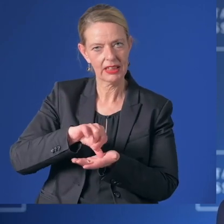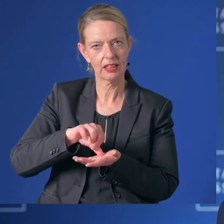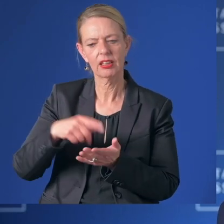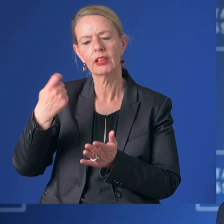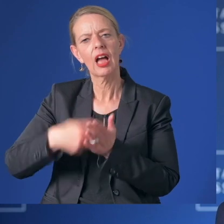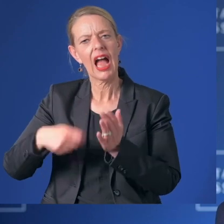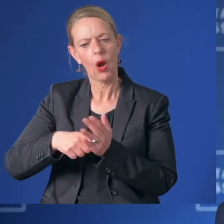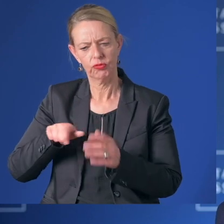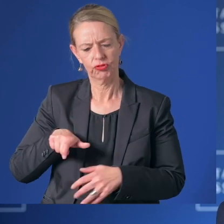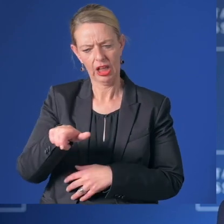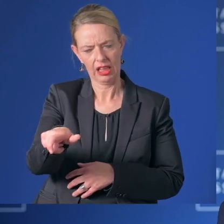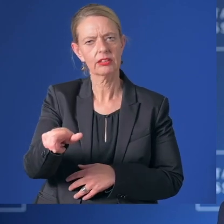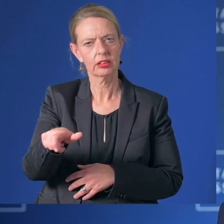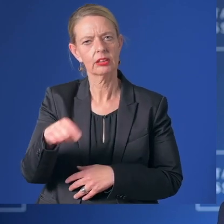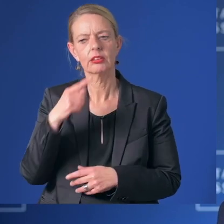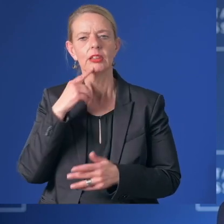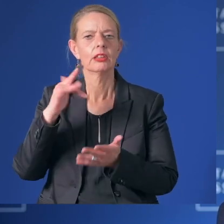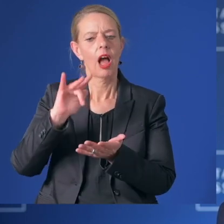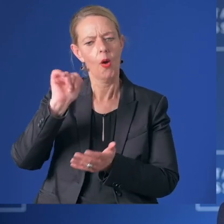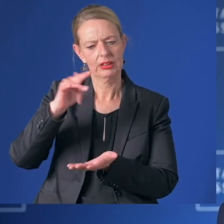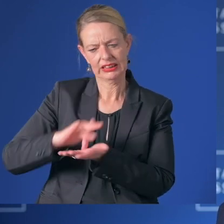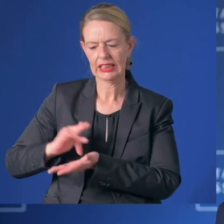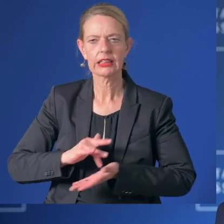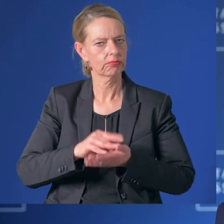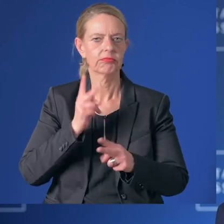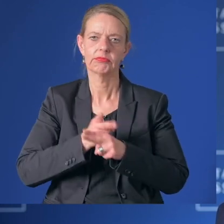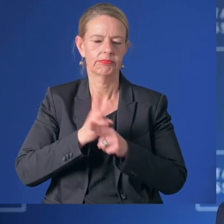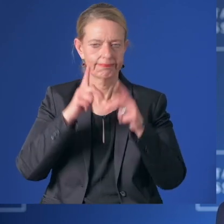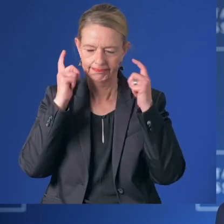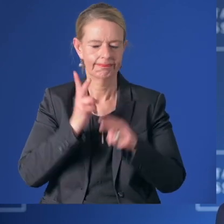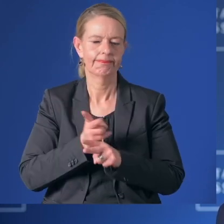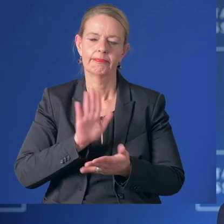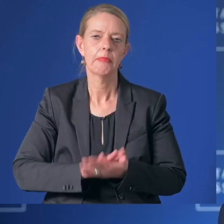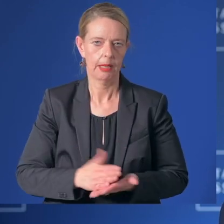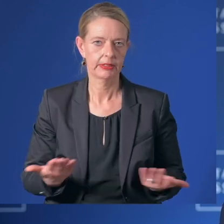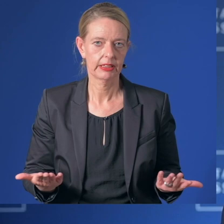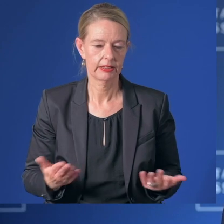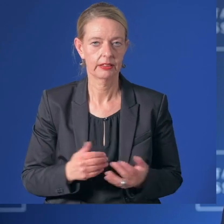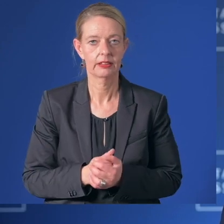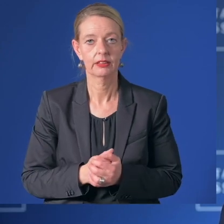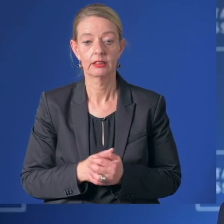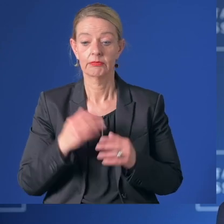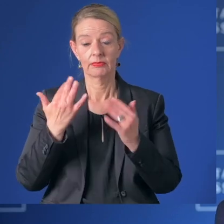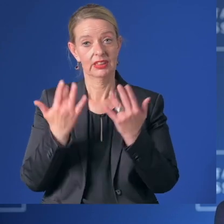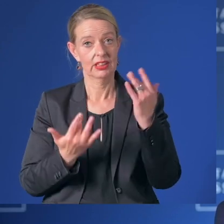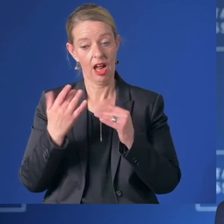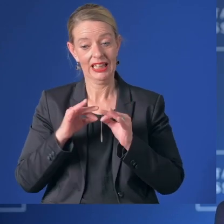der Fußgängerzonen unserer Mittelzentren bleibt vorerst bestehen. Wenn wir einen Inzidenzwert von fünfzig